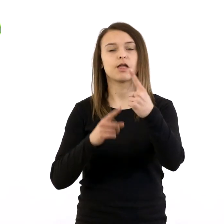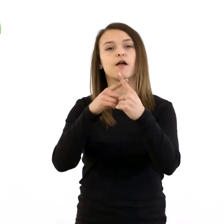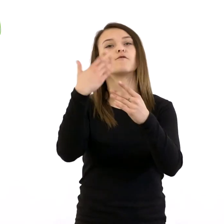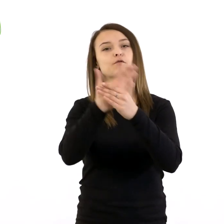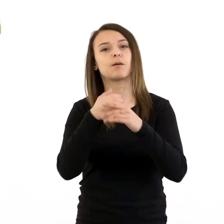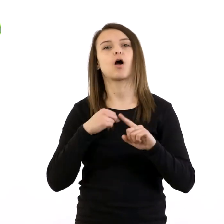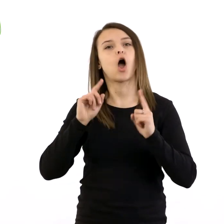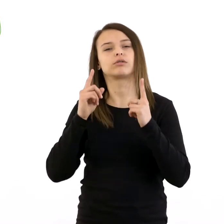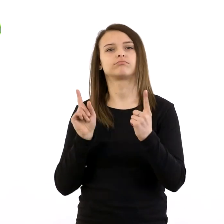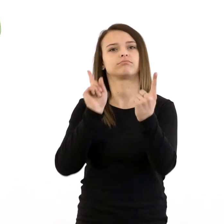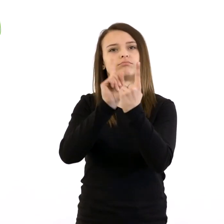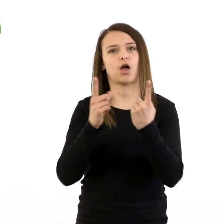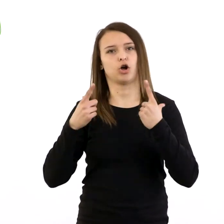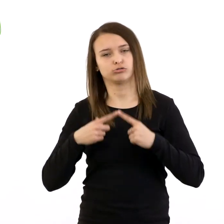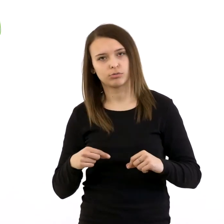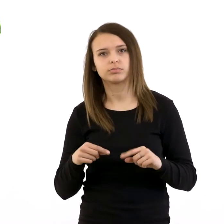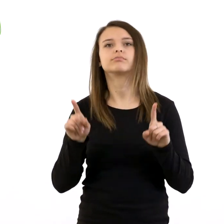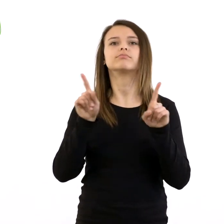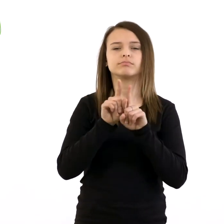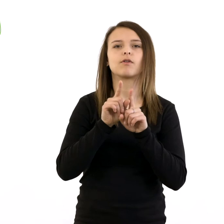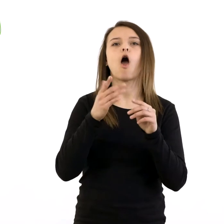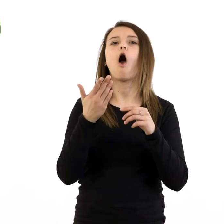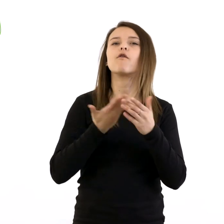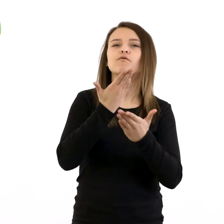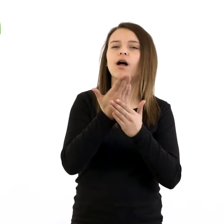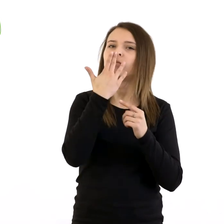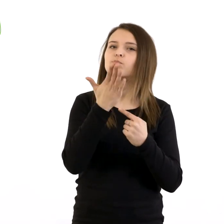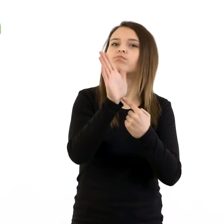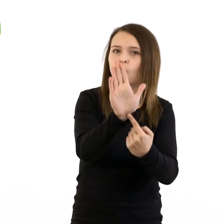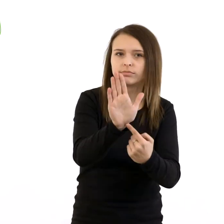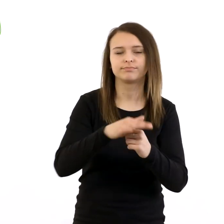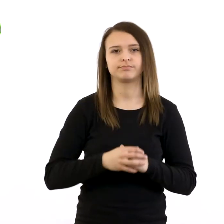4. Spotkanie osobiste i prezentacja oferty